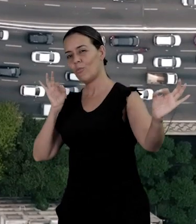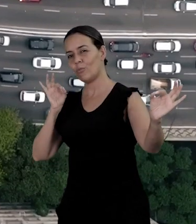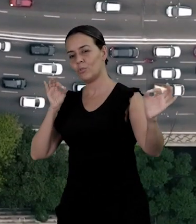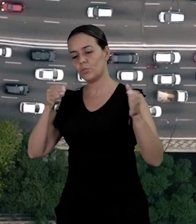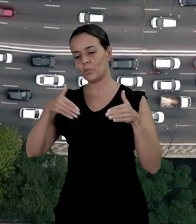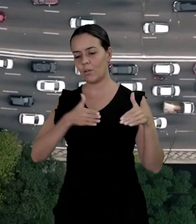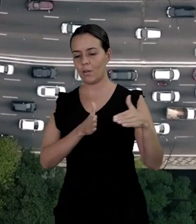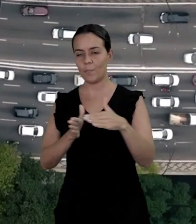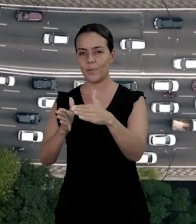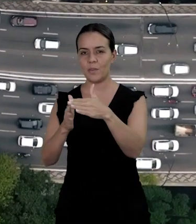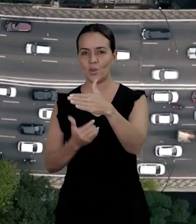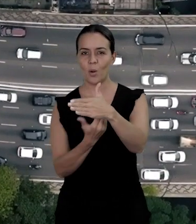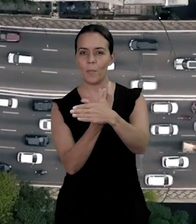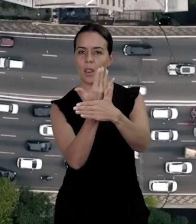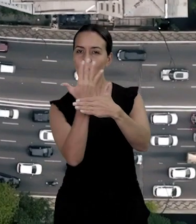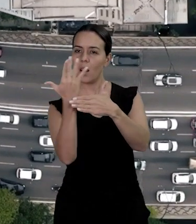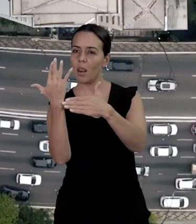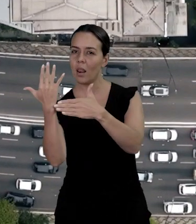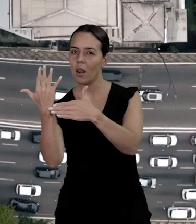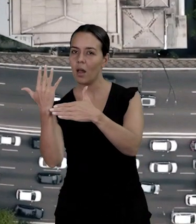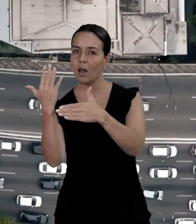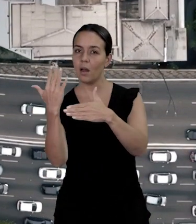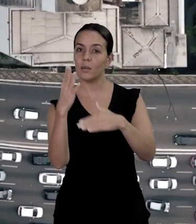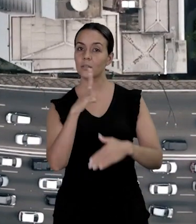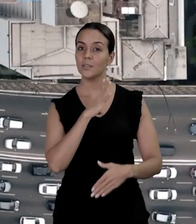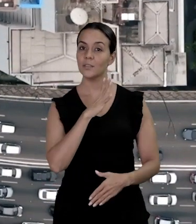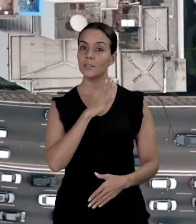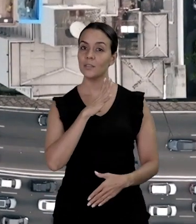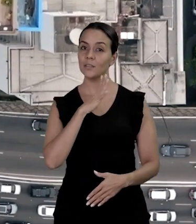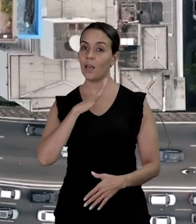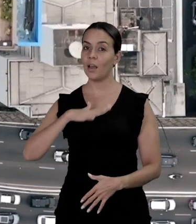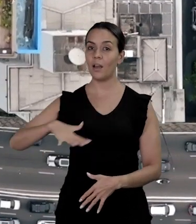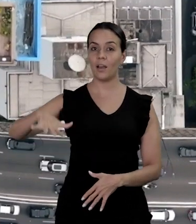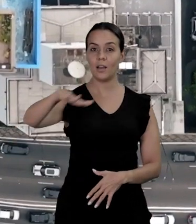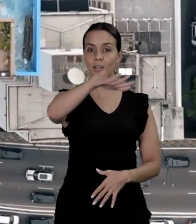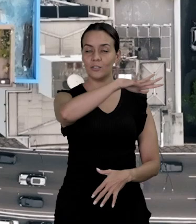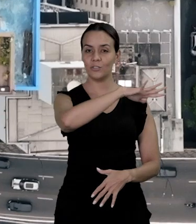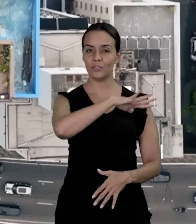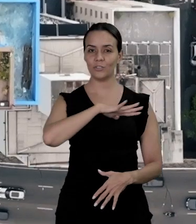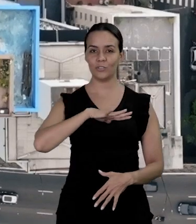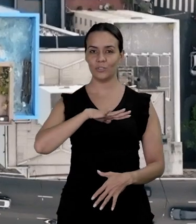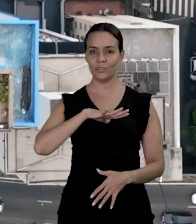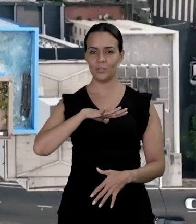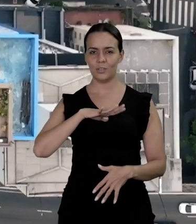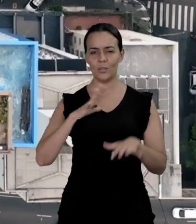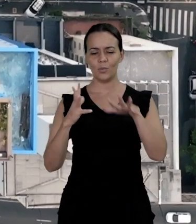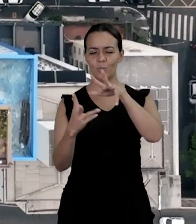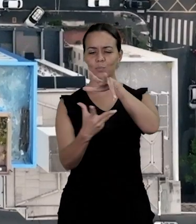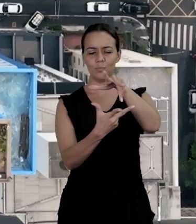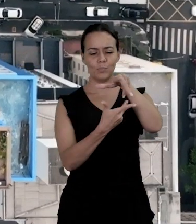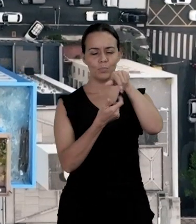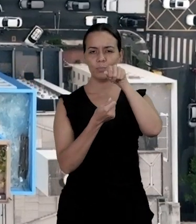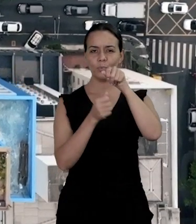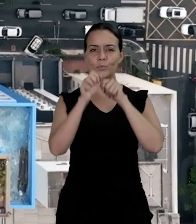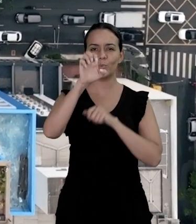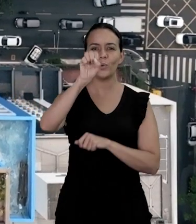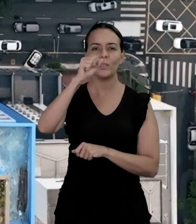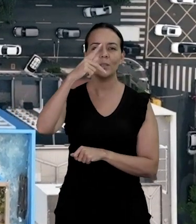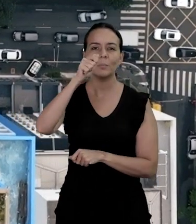o caminho, a mata, a cidade. Esse mundo espacial é feito de dimensoes.